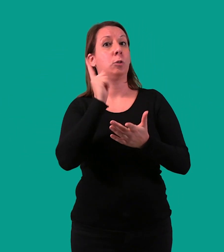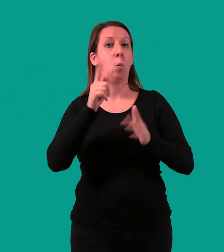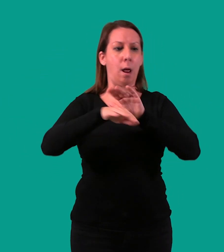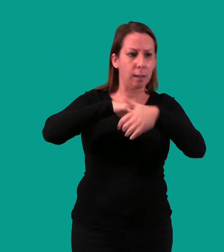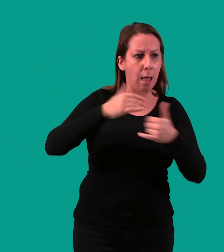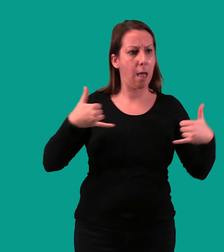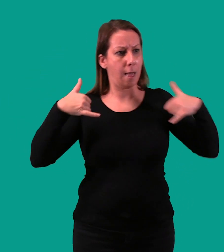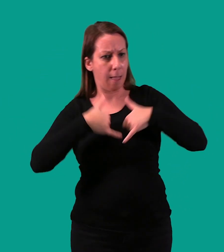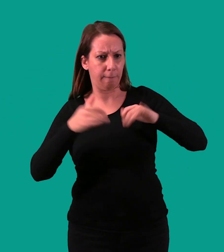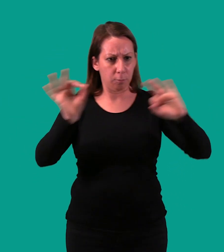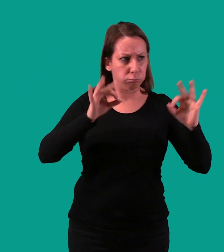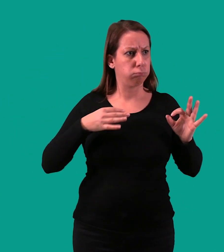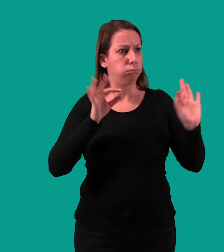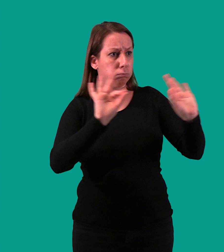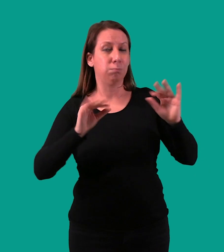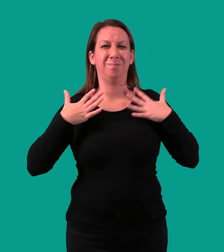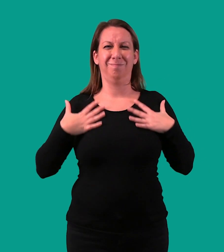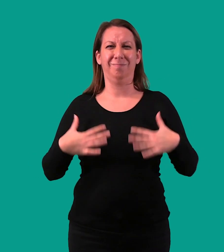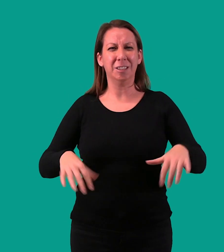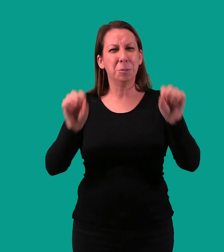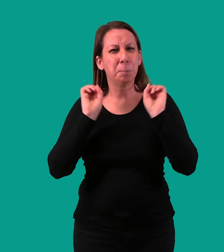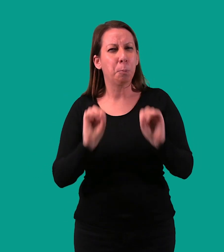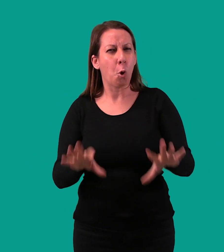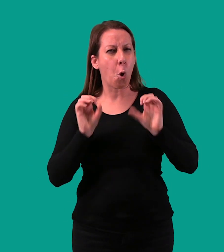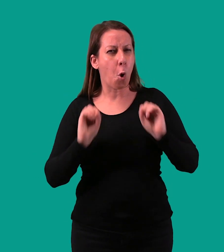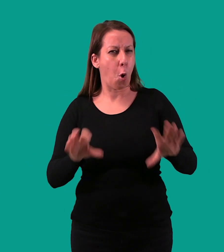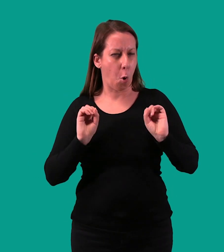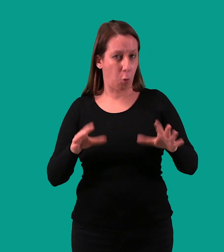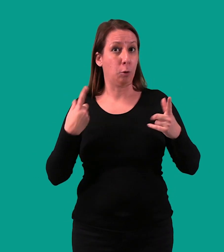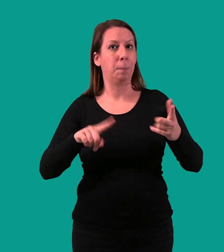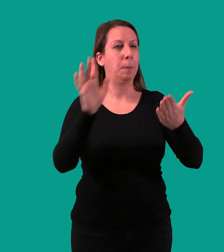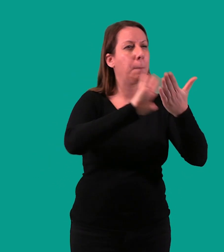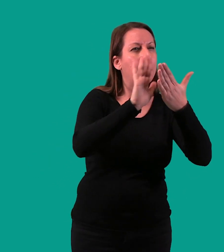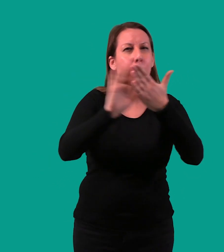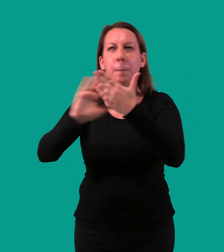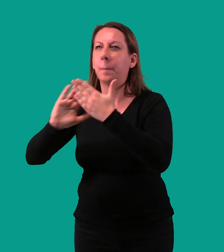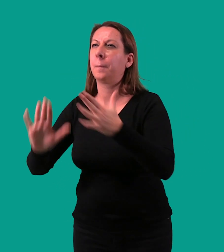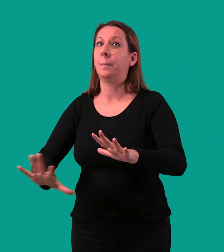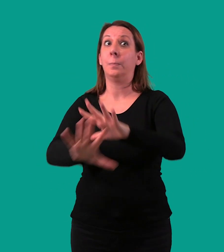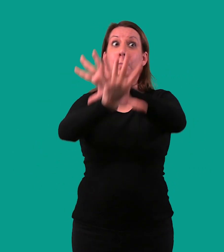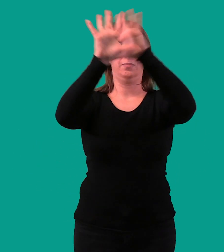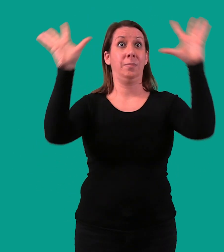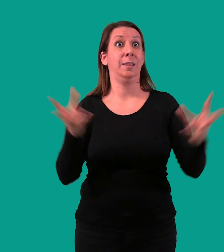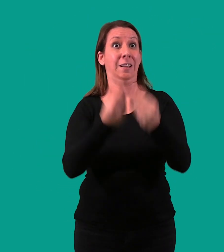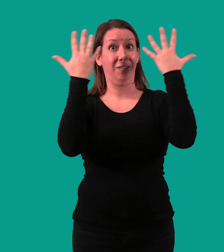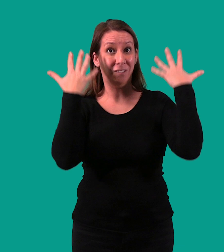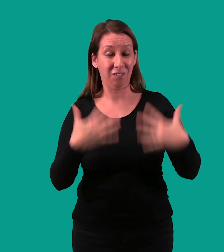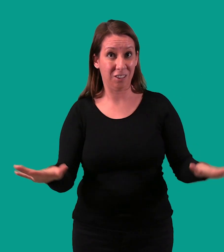Dove laveranno le manichette e puliranno le protezioni e si assicureranno che tutto sia pulito.